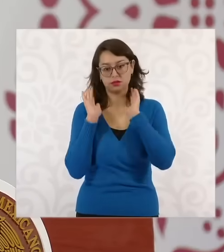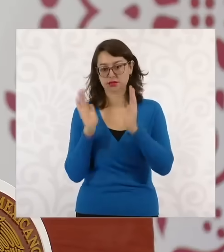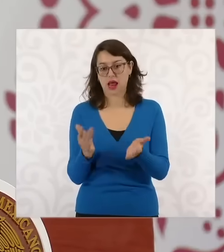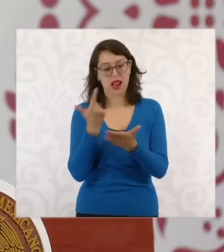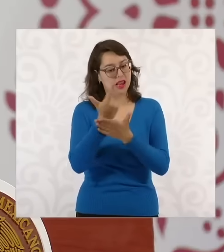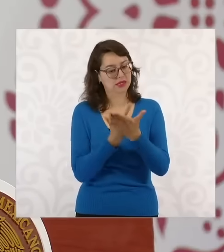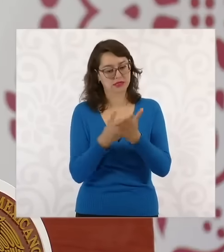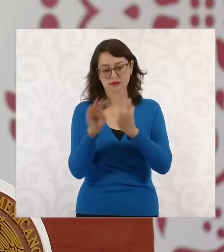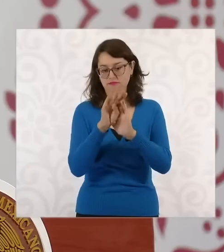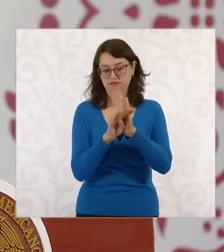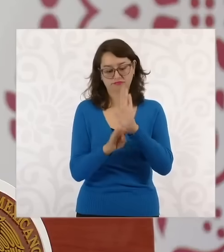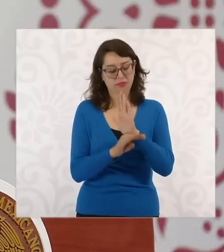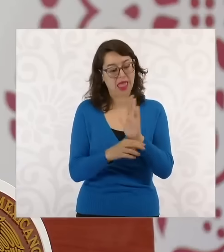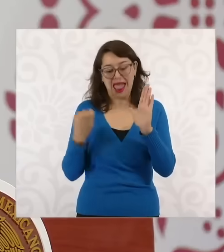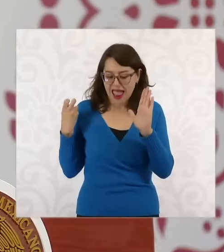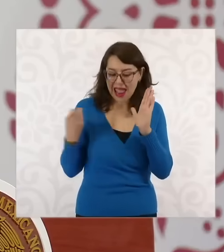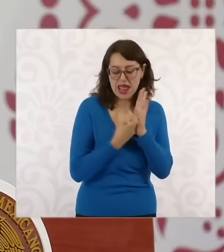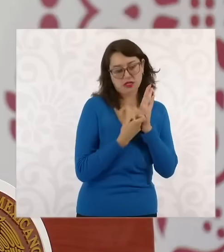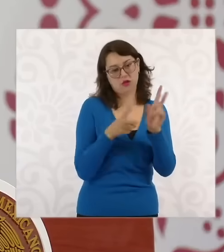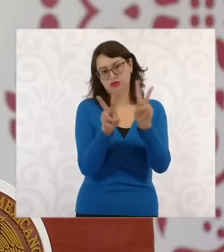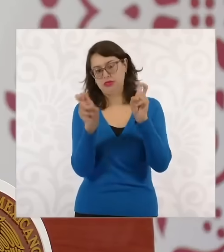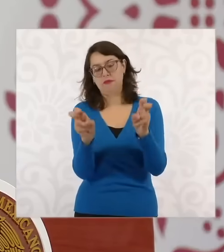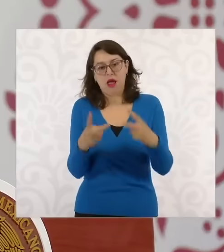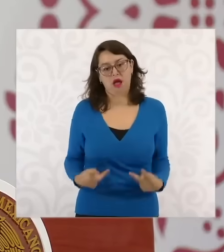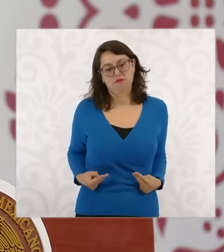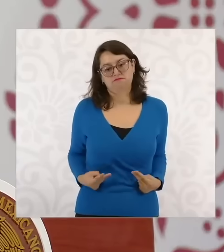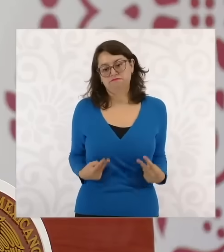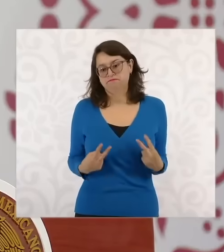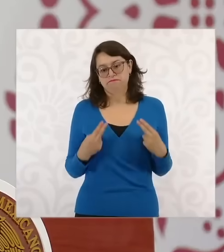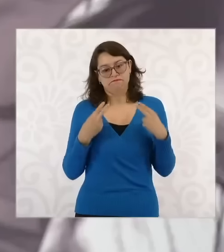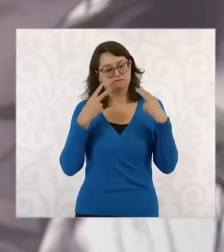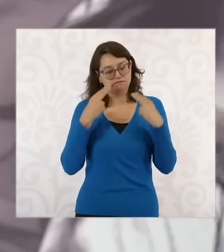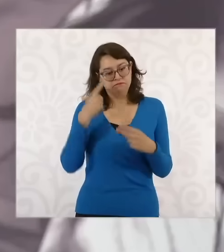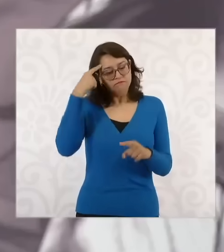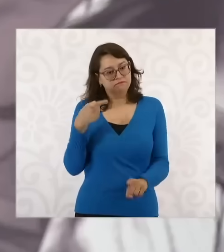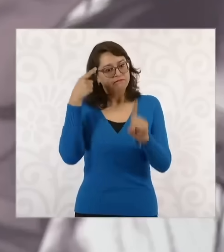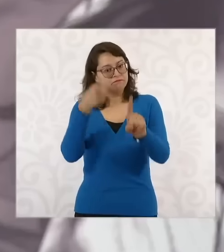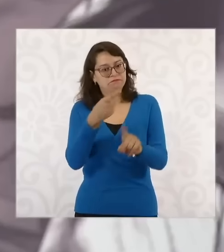esenciales oncológicos, aquellos medicamentos que aseguran que eh todos los pacientes reciban